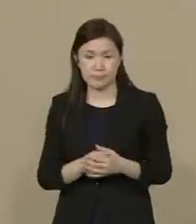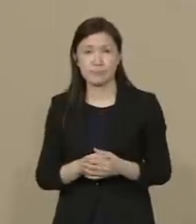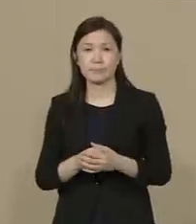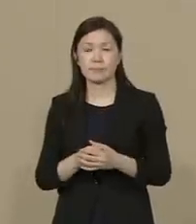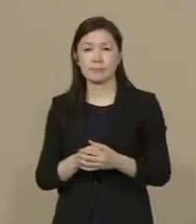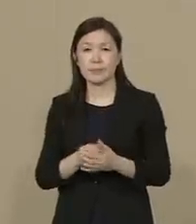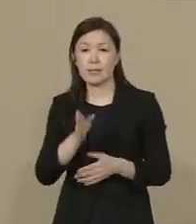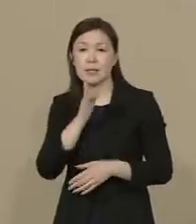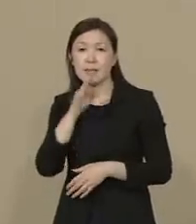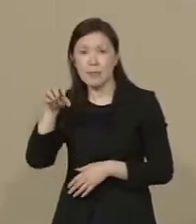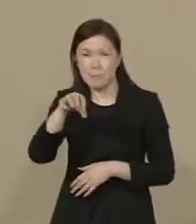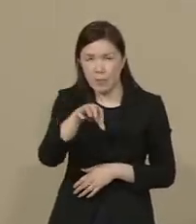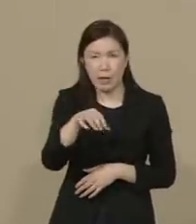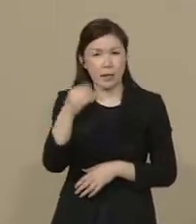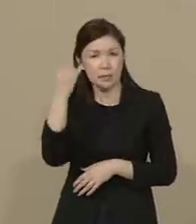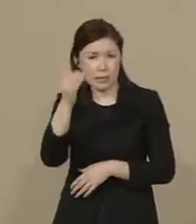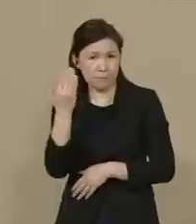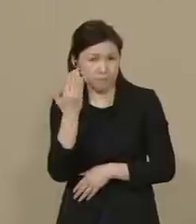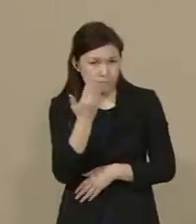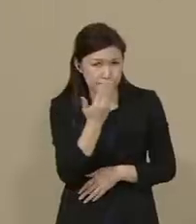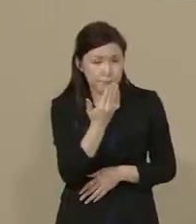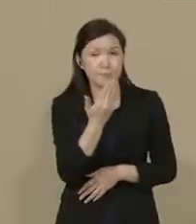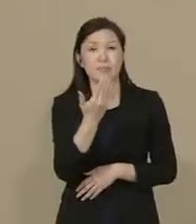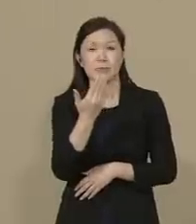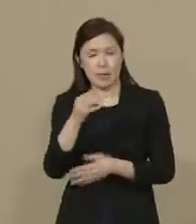現場の声をくみ取り 手を打てる